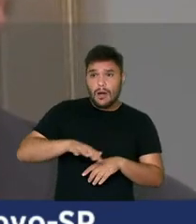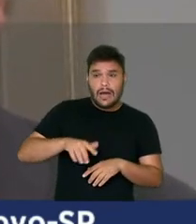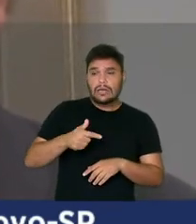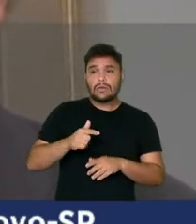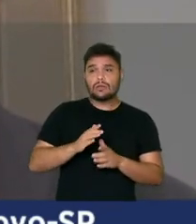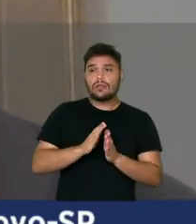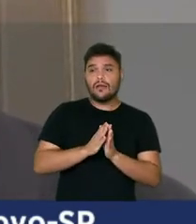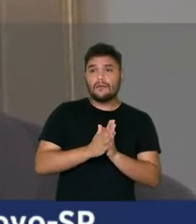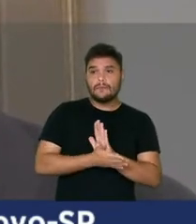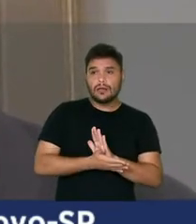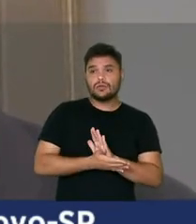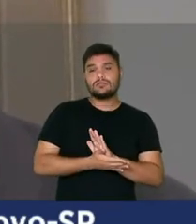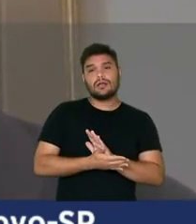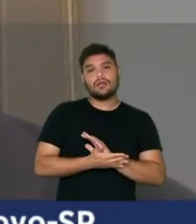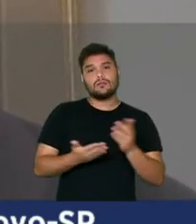PRECONCEITO MAIOR DENTRO DE UMA ÁREA QUE NÃO DEVERIA TER